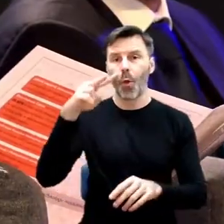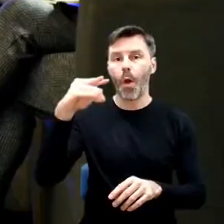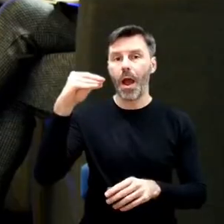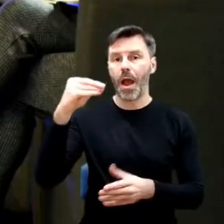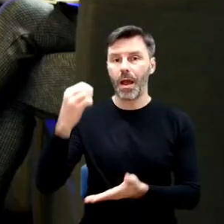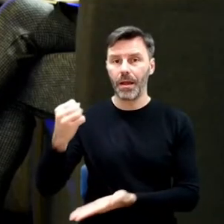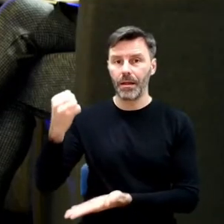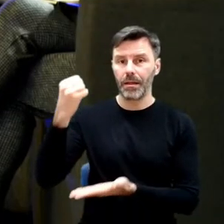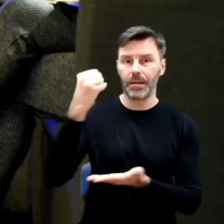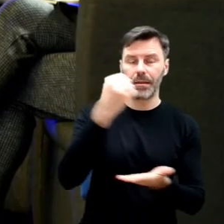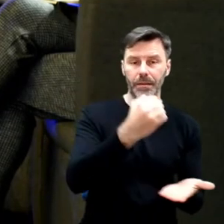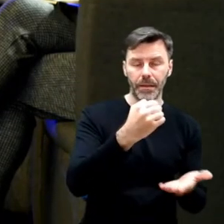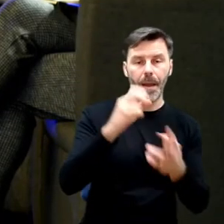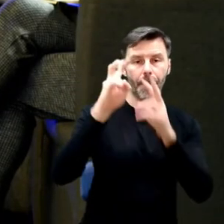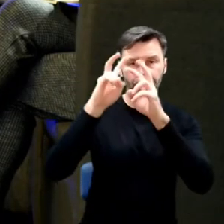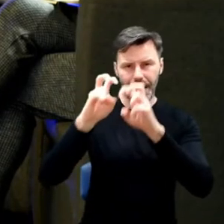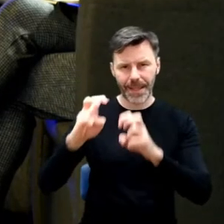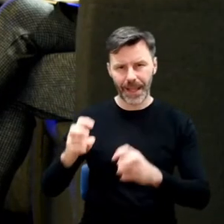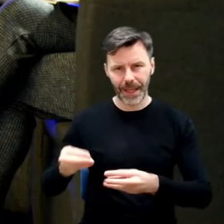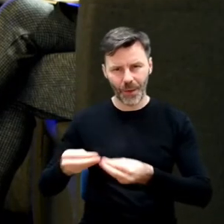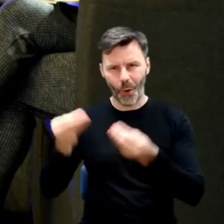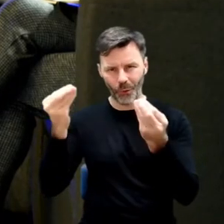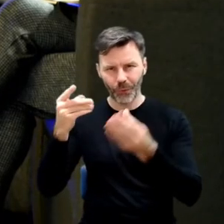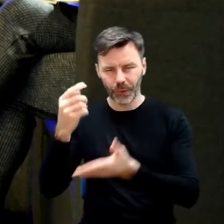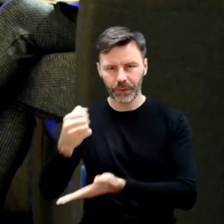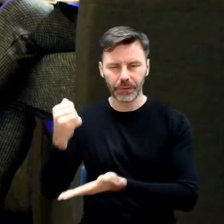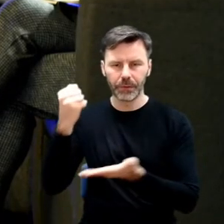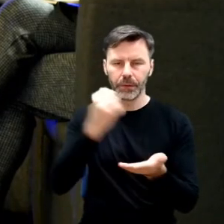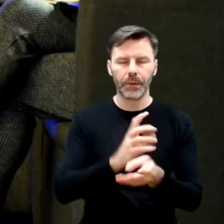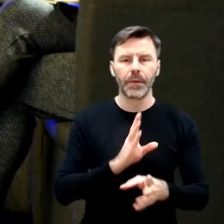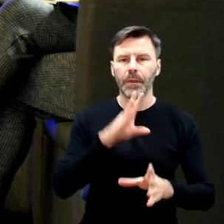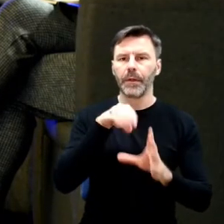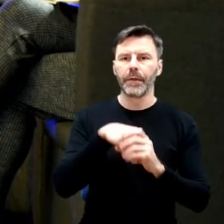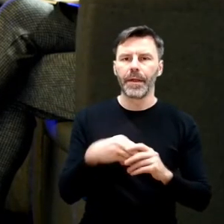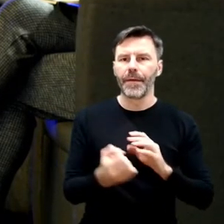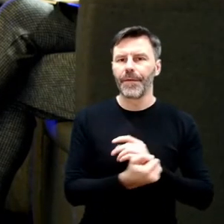w związku z czym mamy tutaj bardzo dużo elementów innowacyjnych w zakresie instalacji budynku.